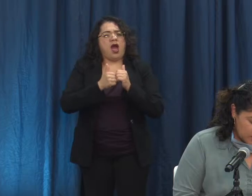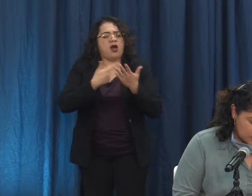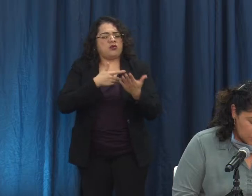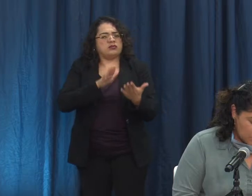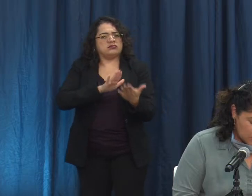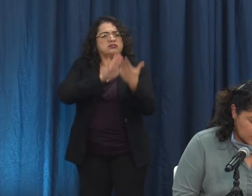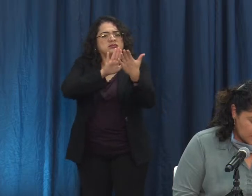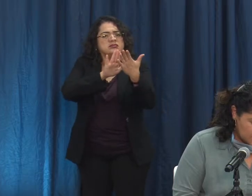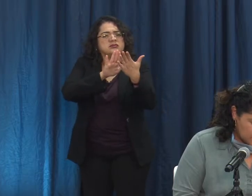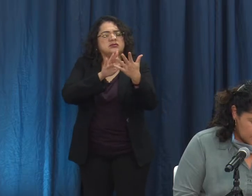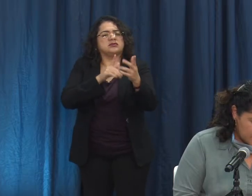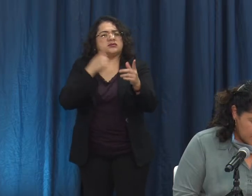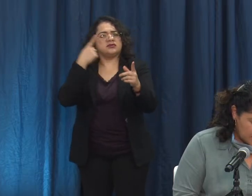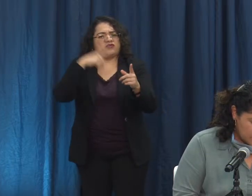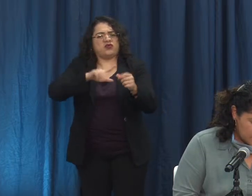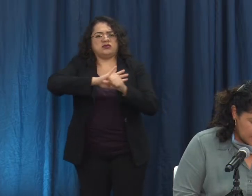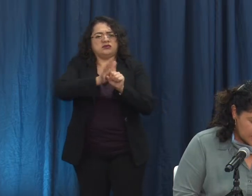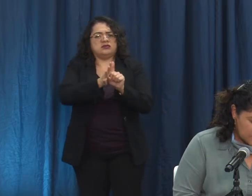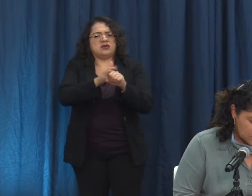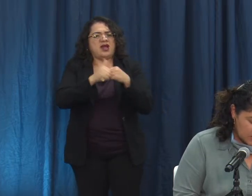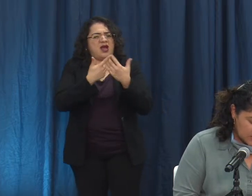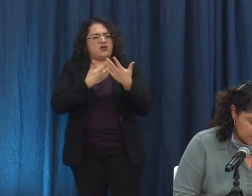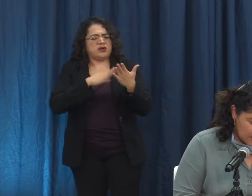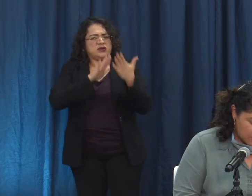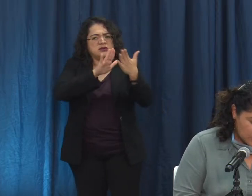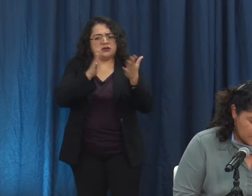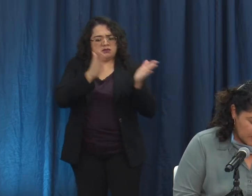en ese momento tan difícil para las familias que no tienen trabajo y para